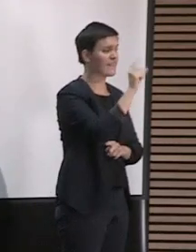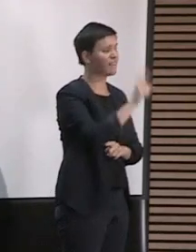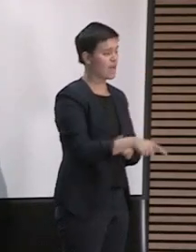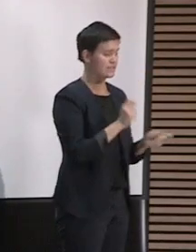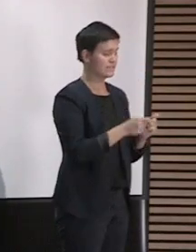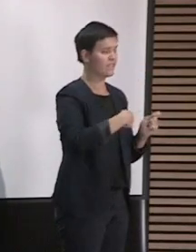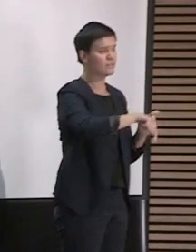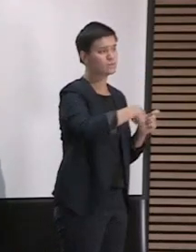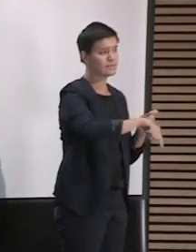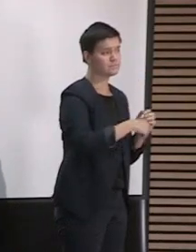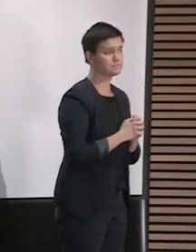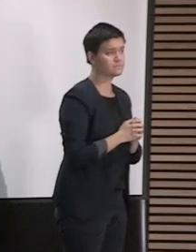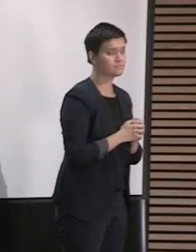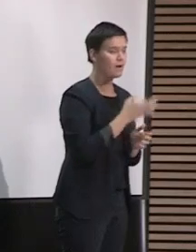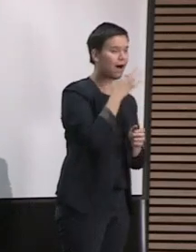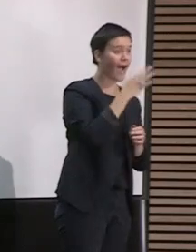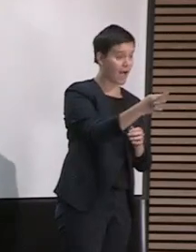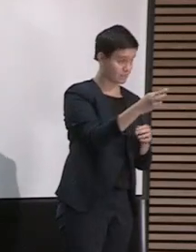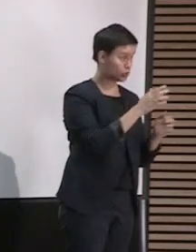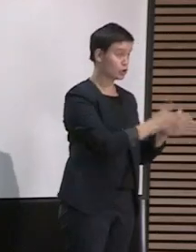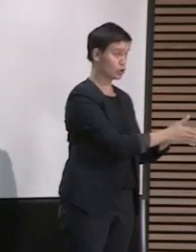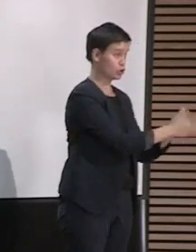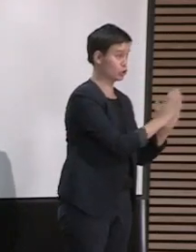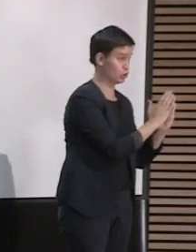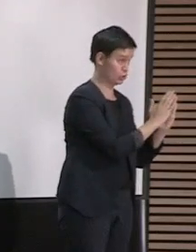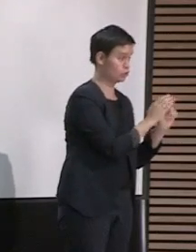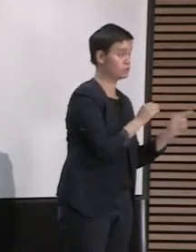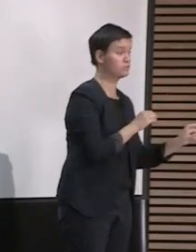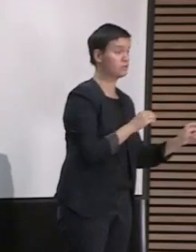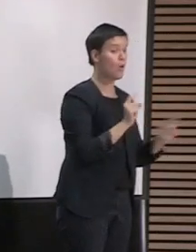koe, kua tae ki a maatau te